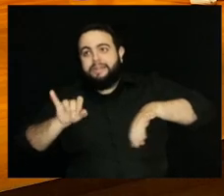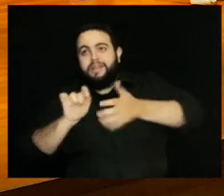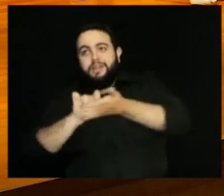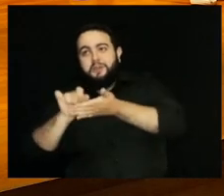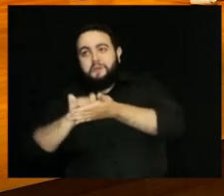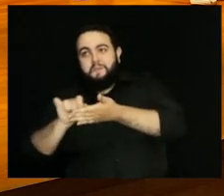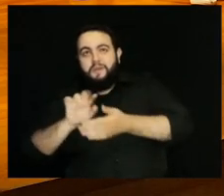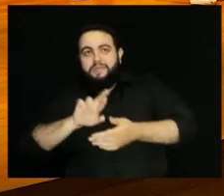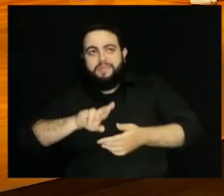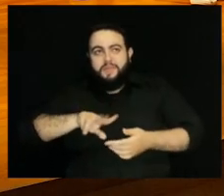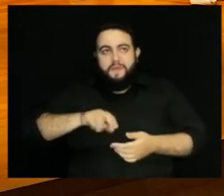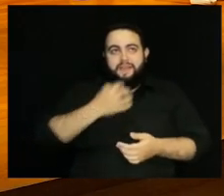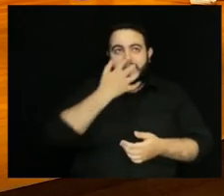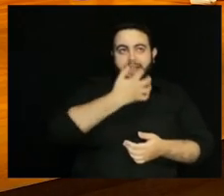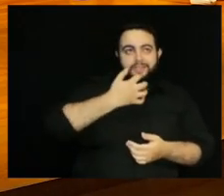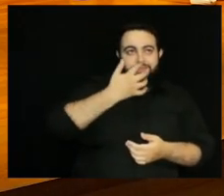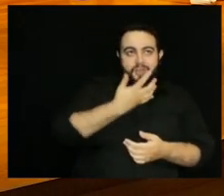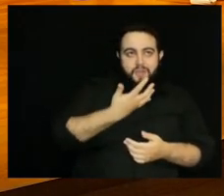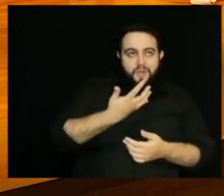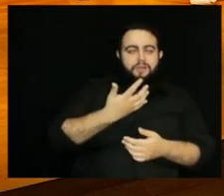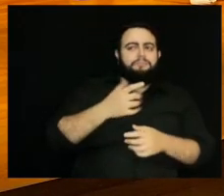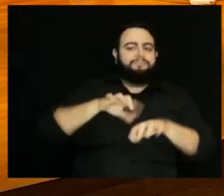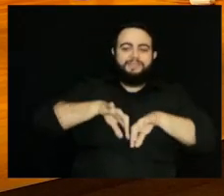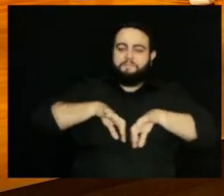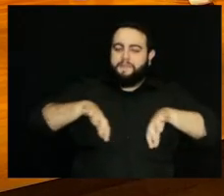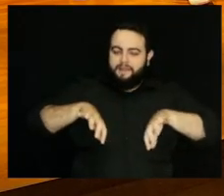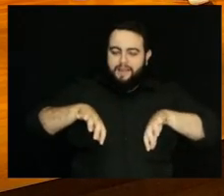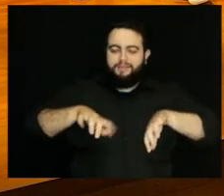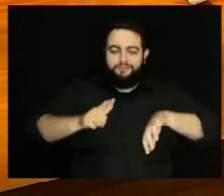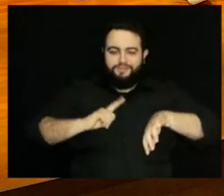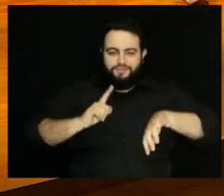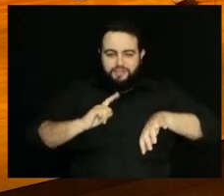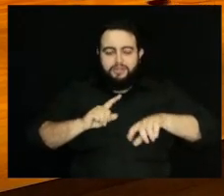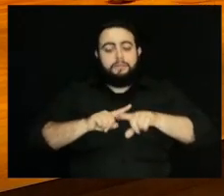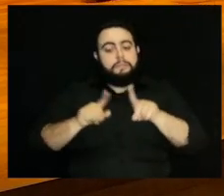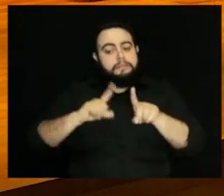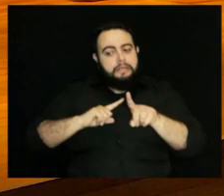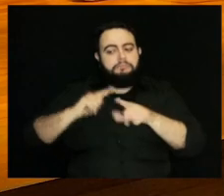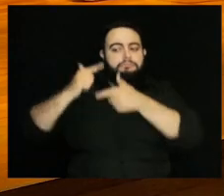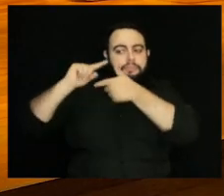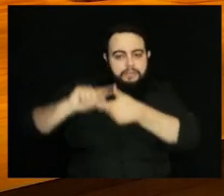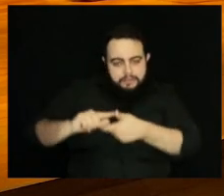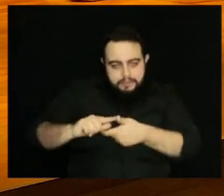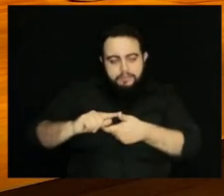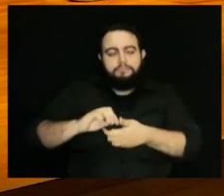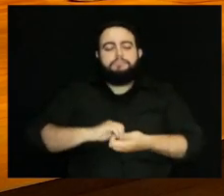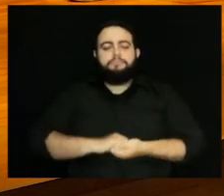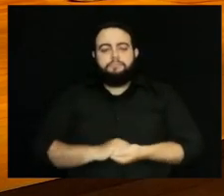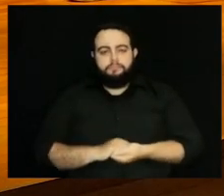do rock, enfim, era tudo muito separado. Mas a gente tem essa tradição. Os cantautores gaúchos dessa